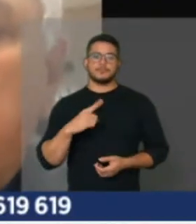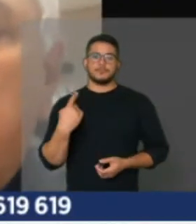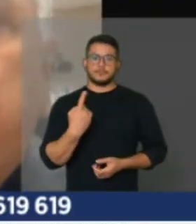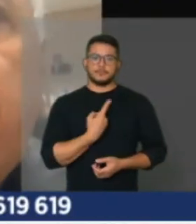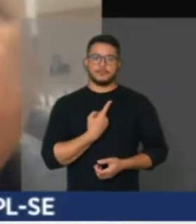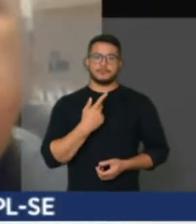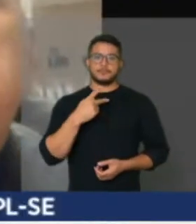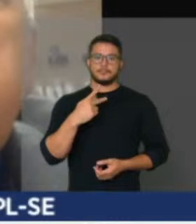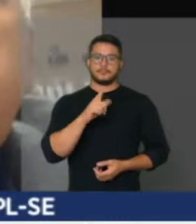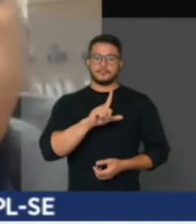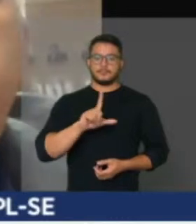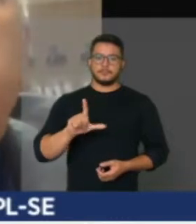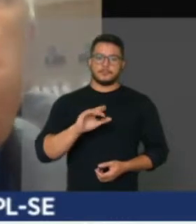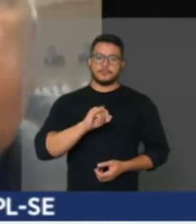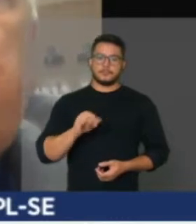PL PARABENIZA TODOS OS